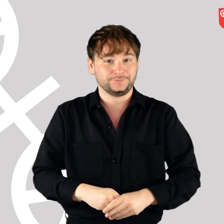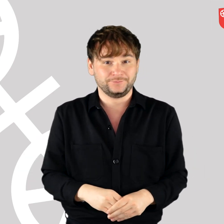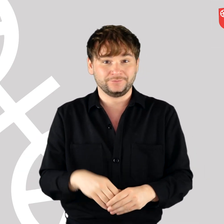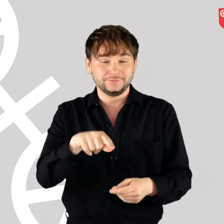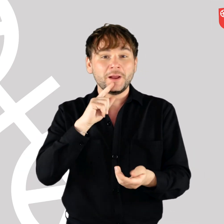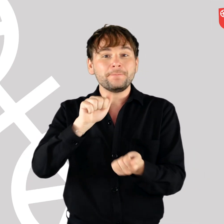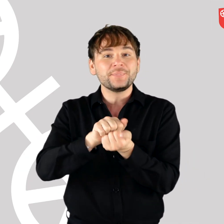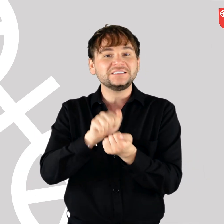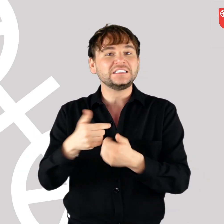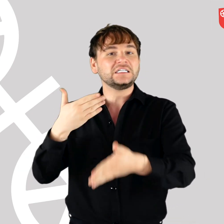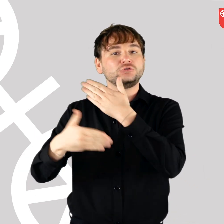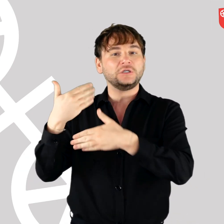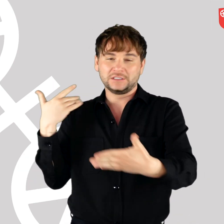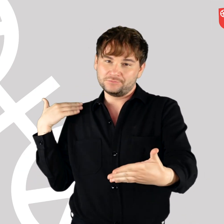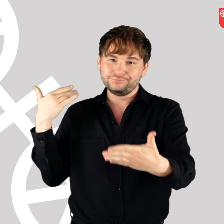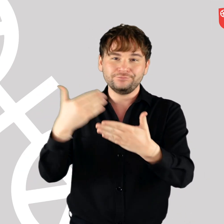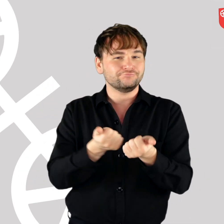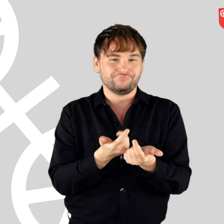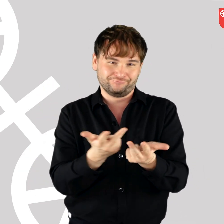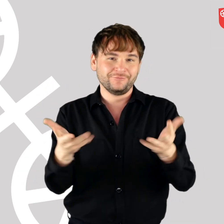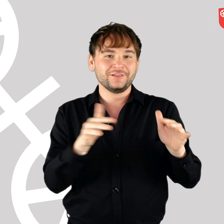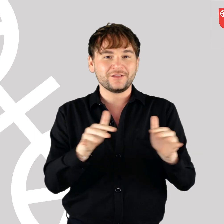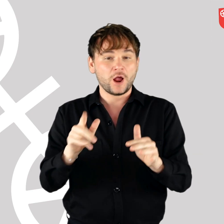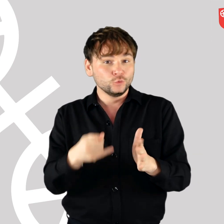über Pressegeschichte und vieles mehr informieren.